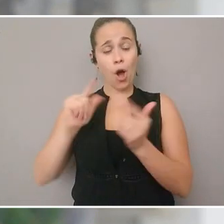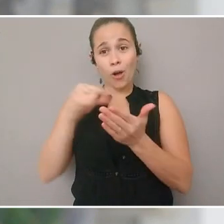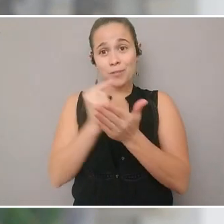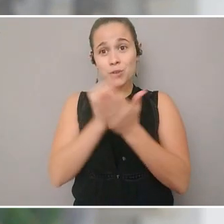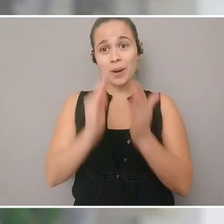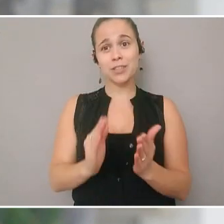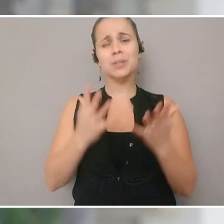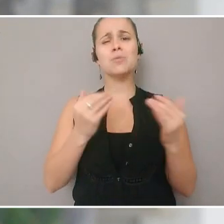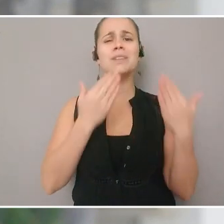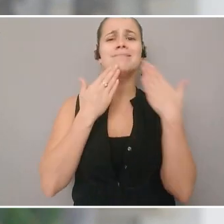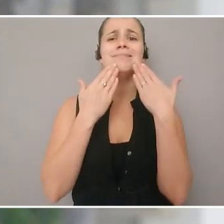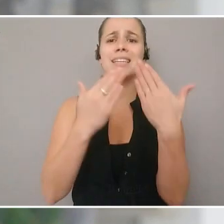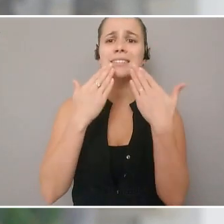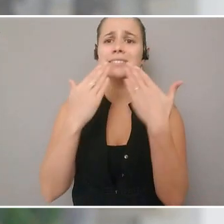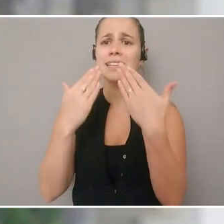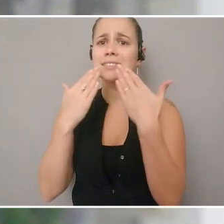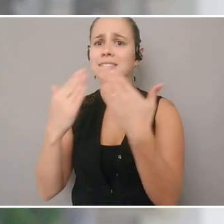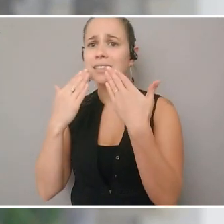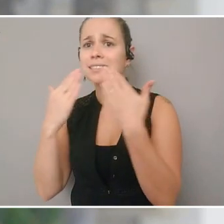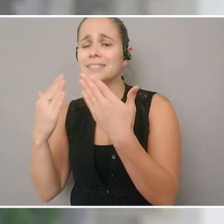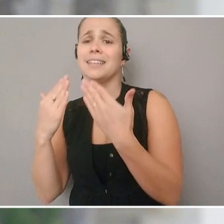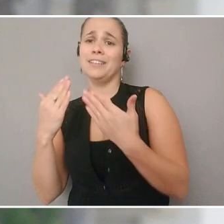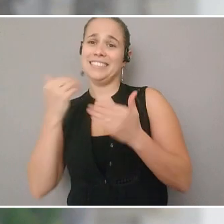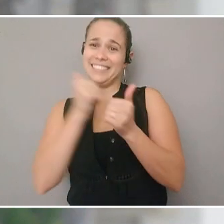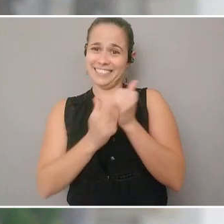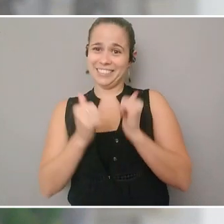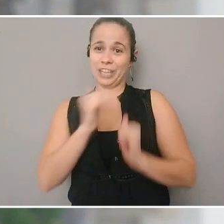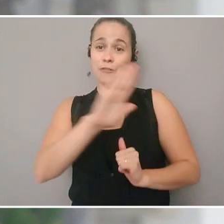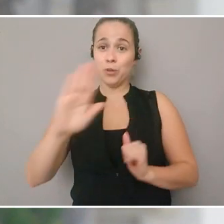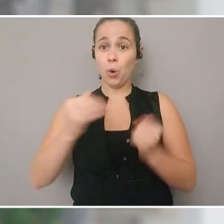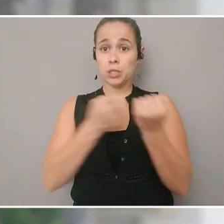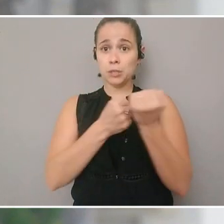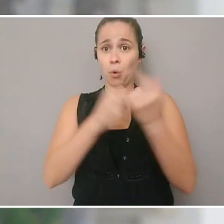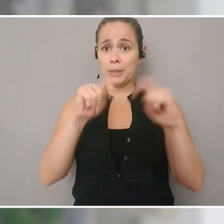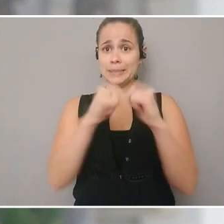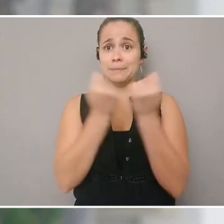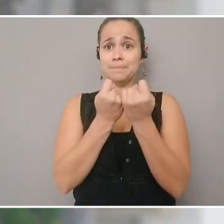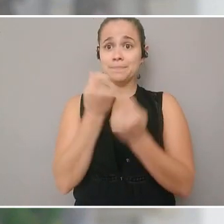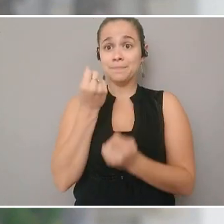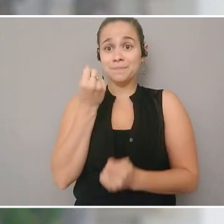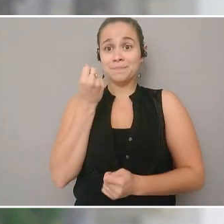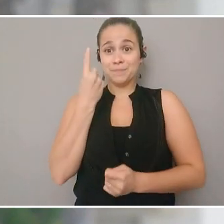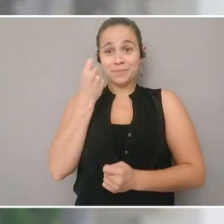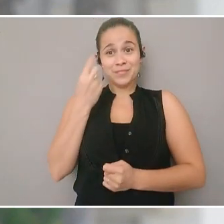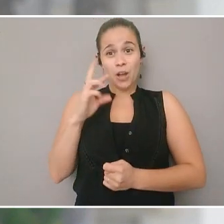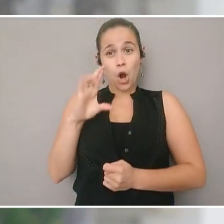a todos y a cada uno en su equipo de apoyo.